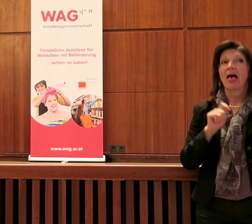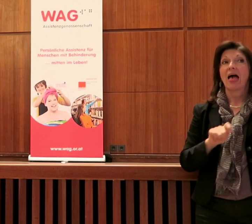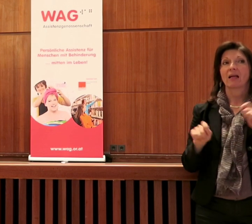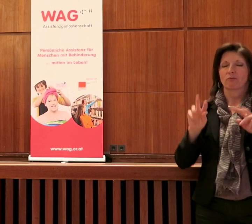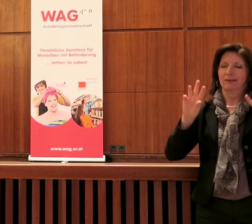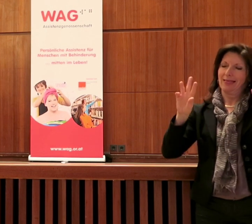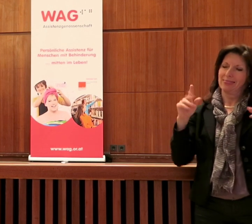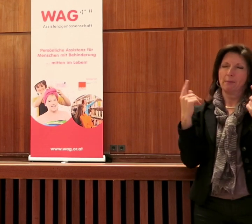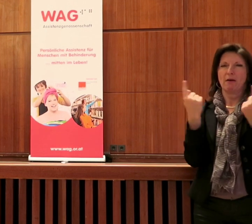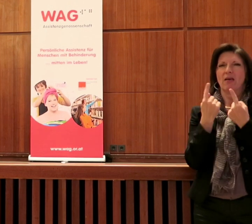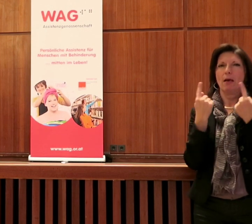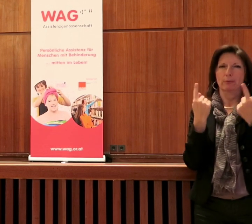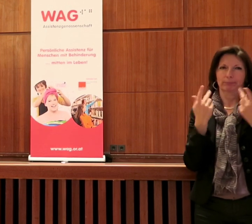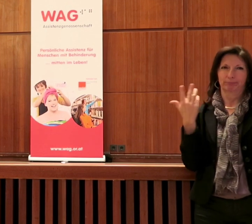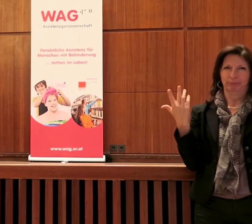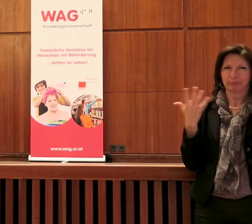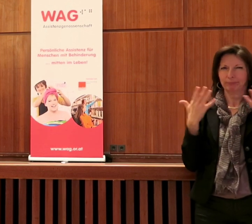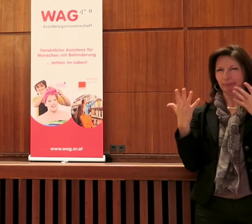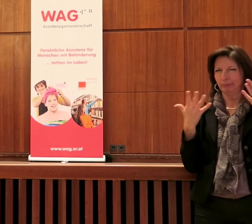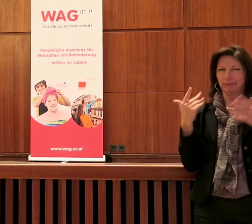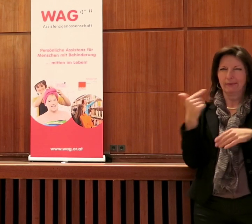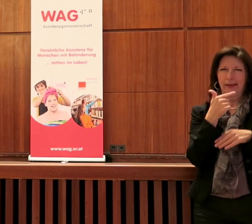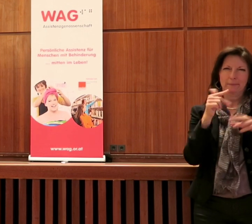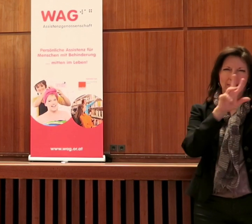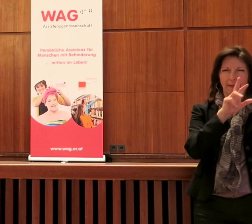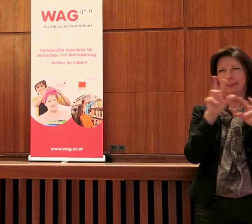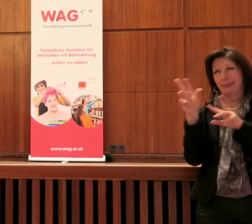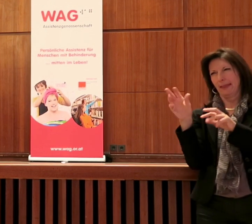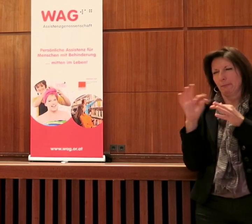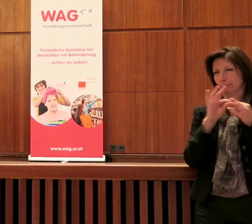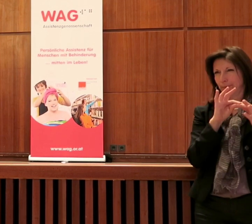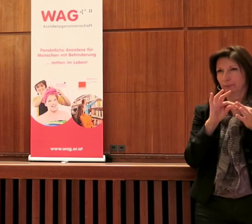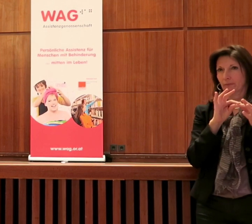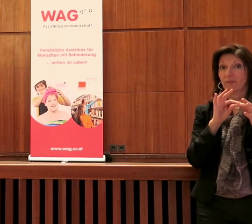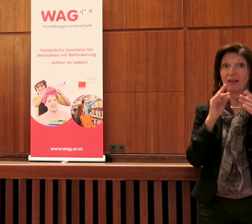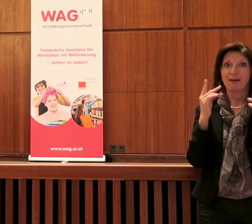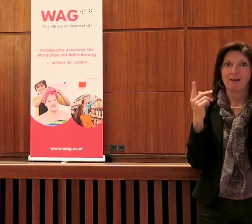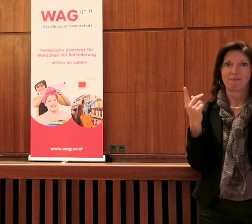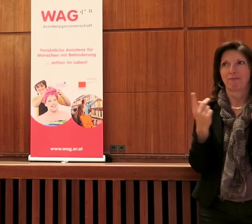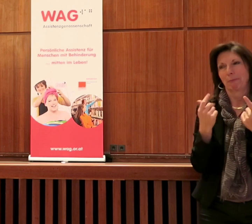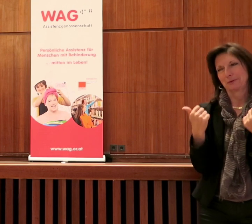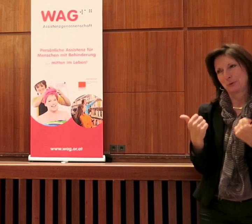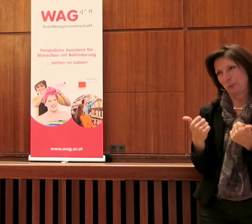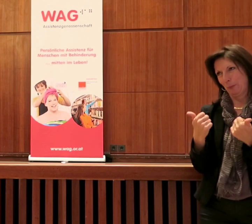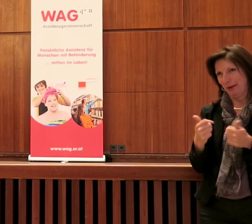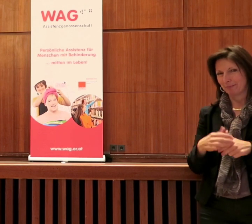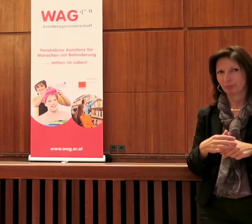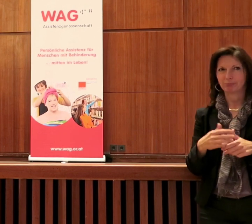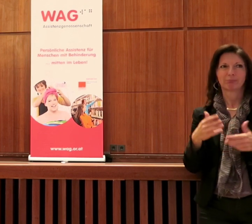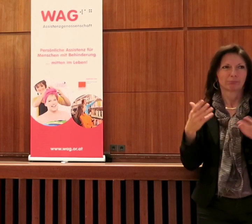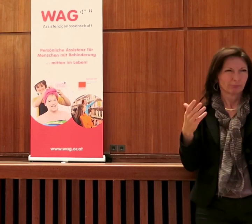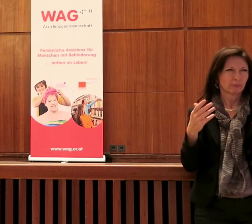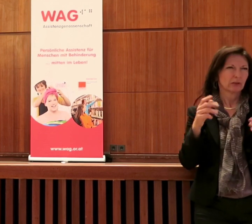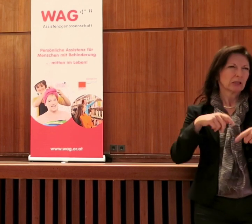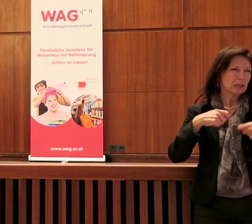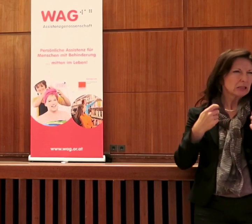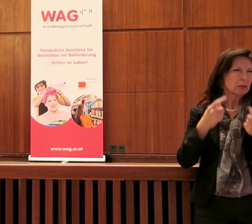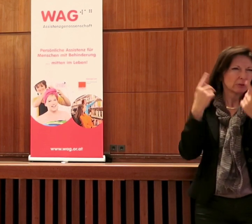sind ja sehr benachbarte Themen. Werbungen finde ich auch super. Also abgesehen davon, dass manche Werbungen gibt, wo man gar nicht weiß,